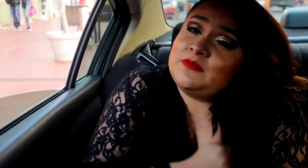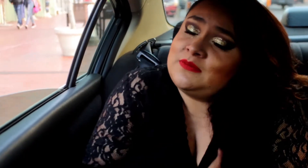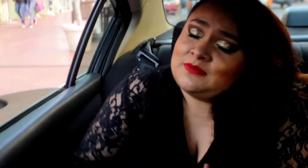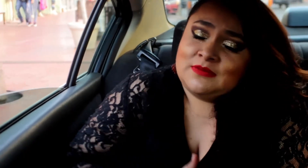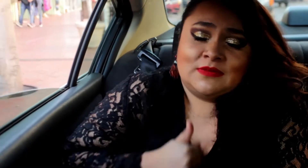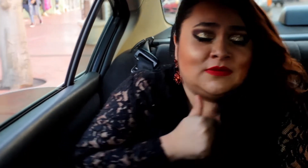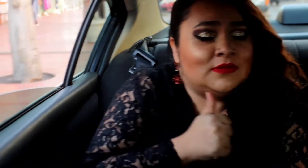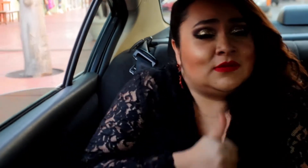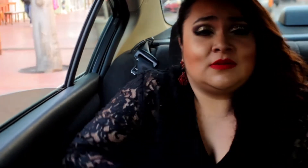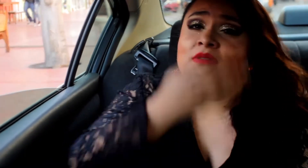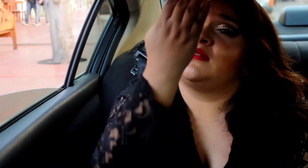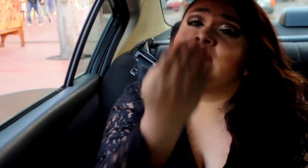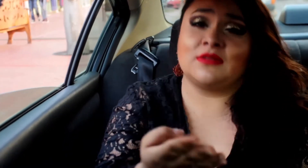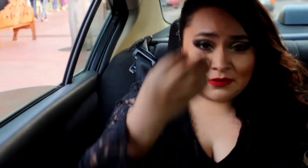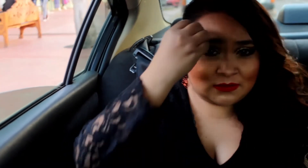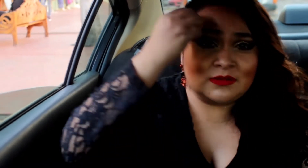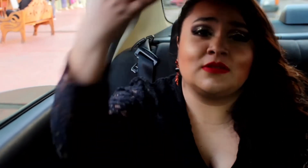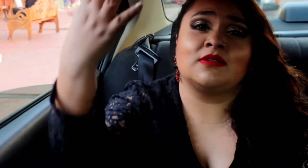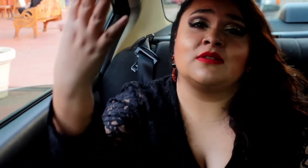lamentablemente te he olvidado